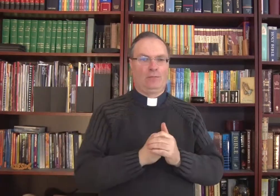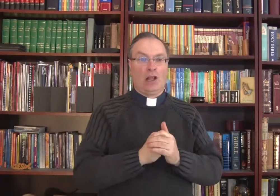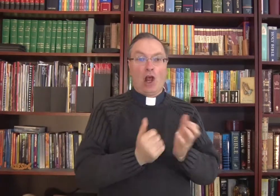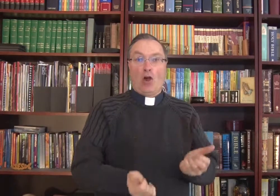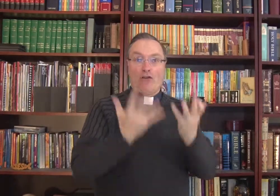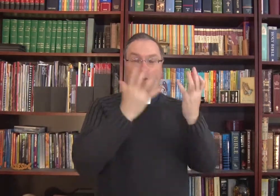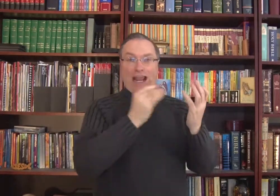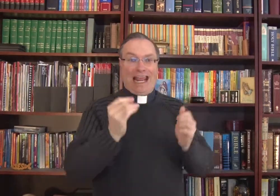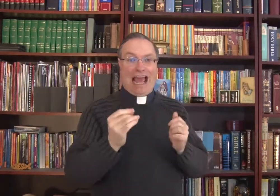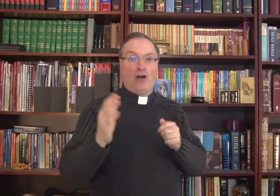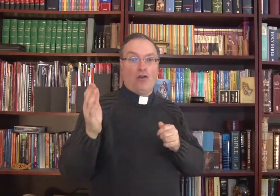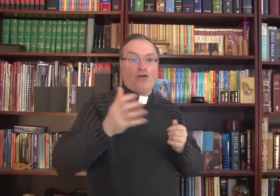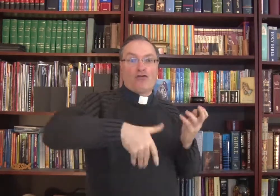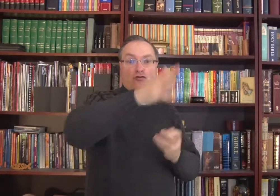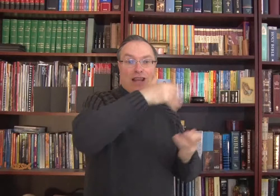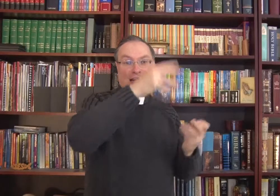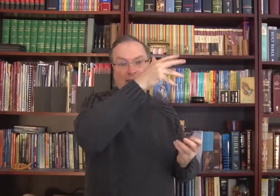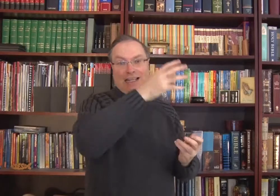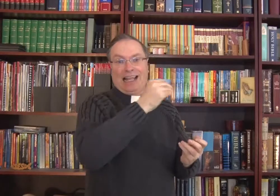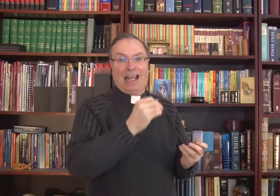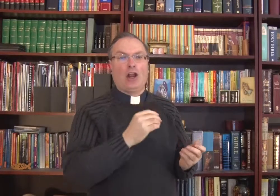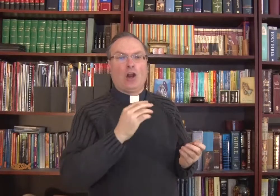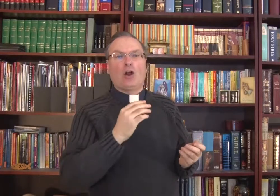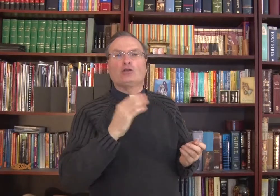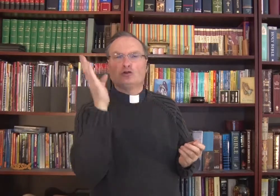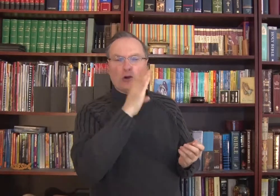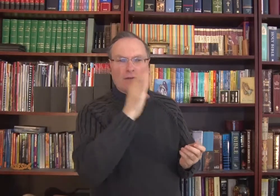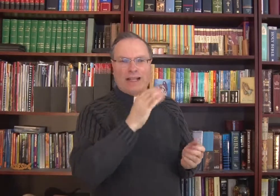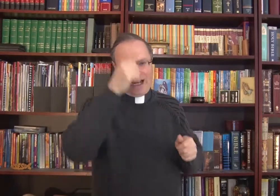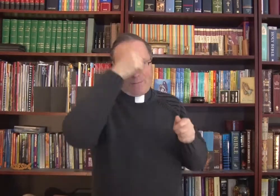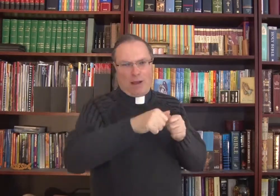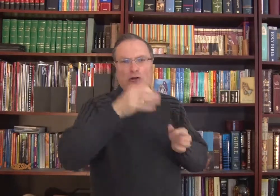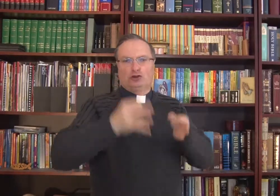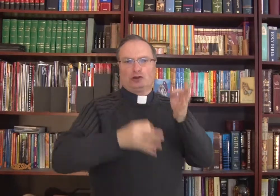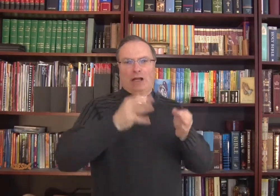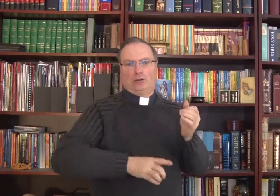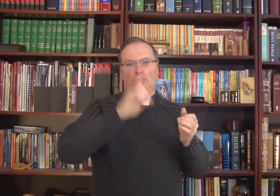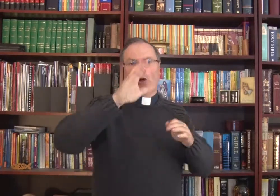Le feu, la fumée et le soufre rappellent le jugement de Dieu